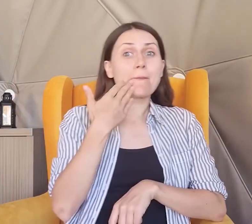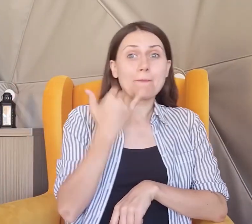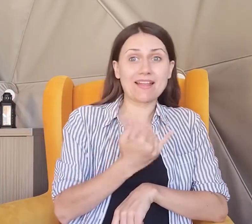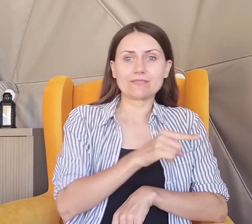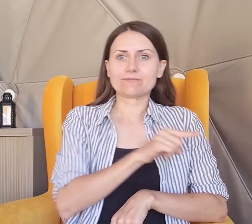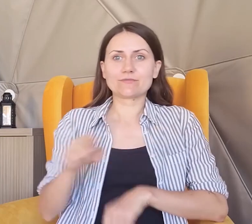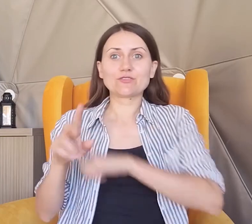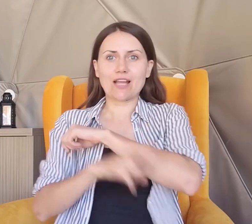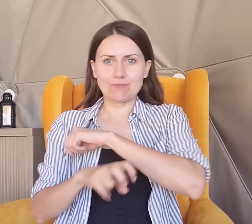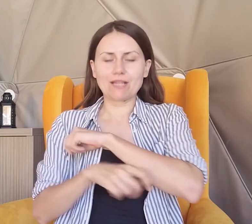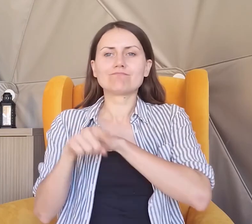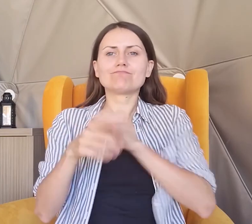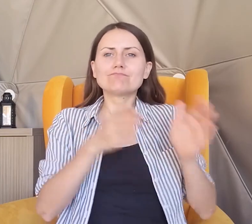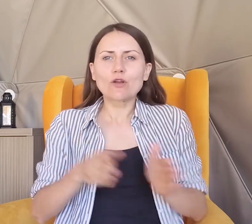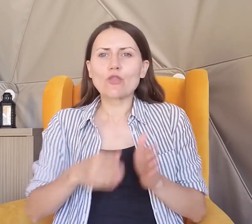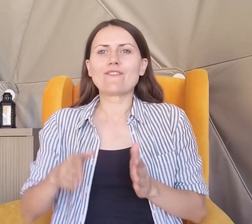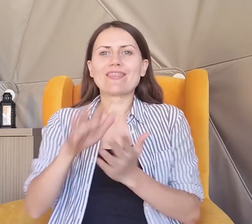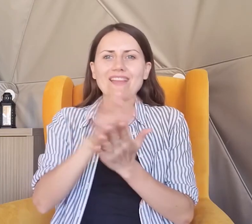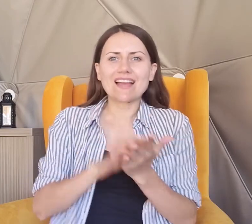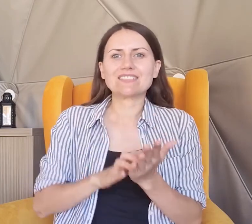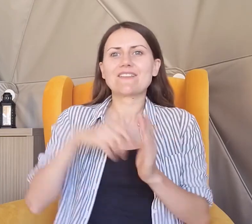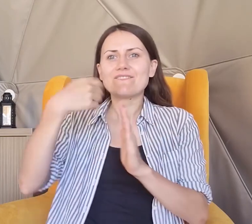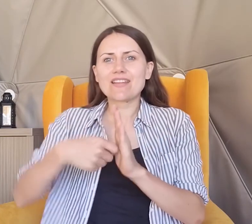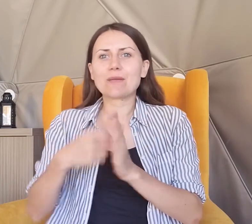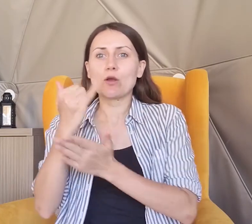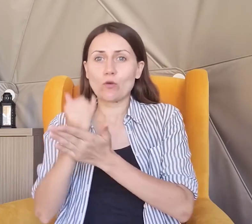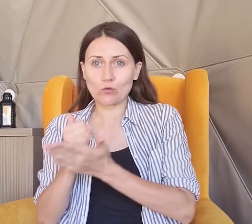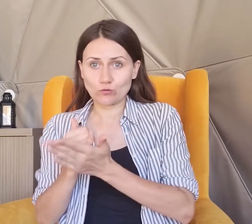• maj-sierpień – opracowanie tekstów, filmów i kursu,